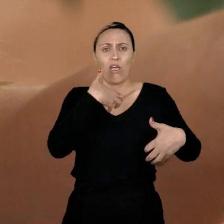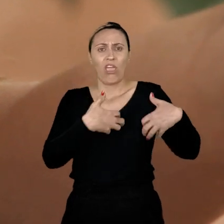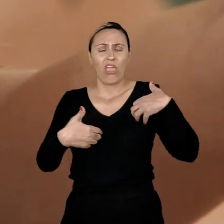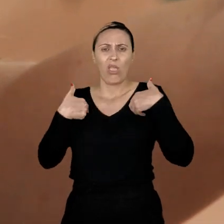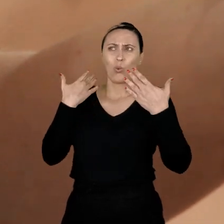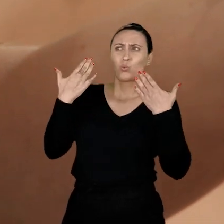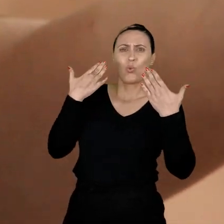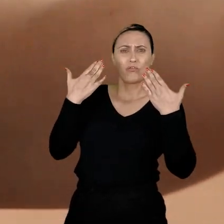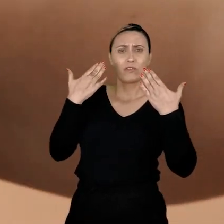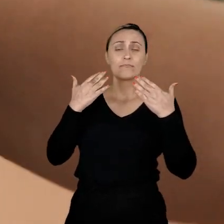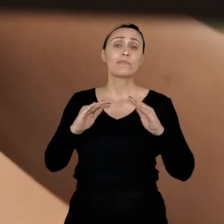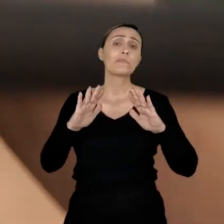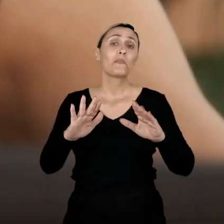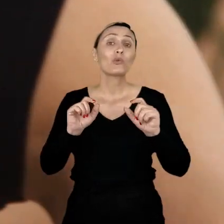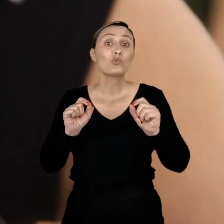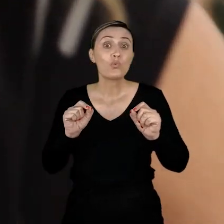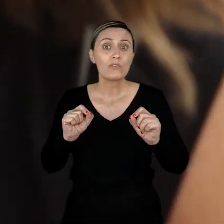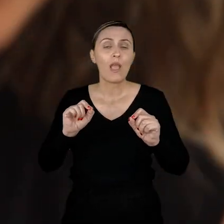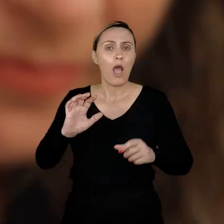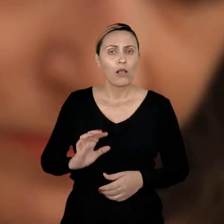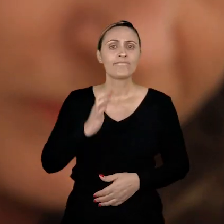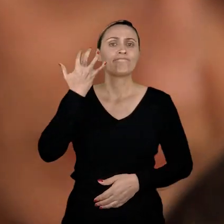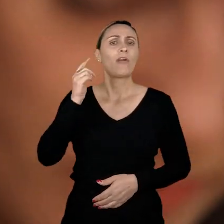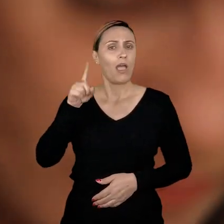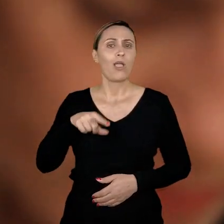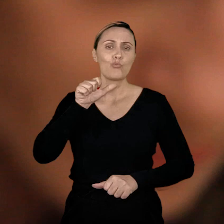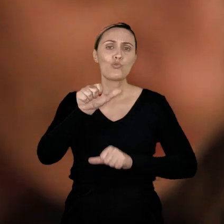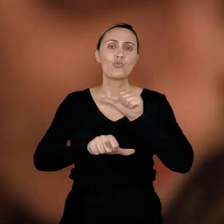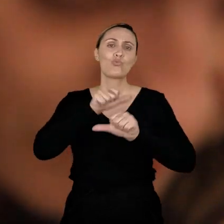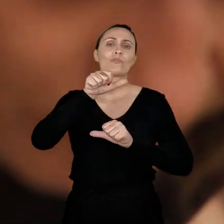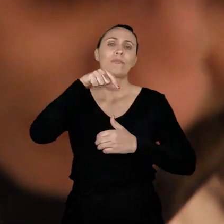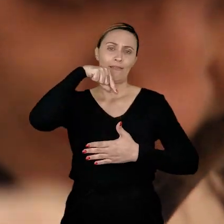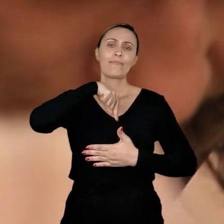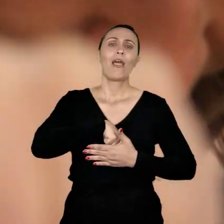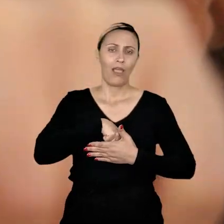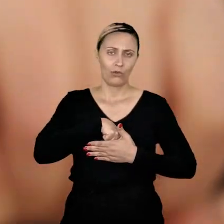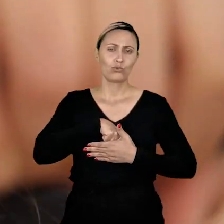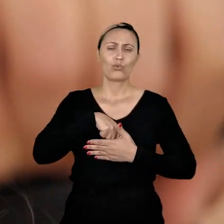na verdade a única que chegou foi a mudança interna. A dor foi interna, psicológica,